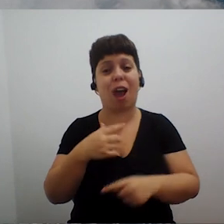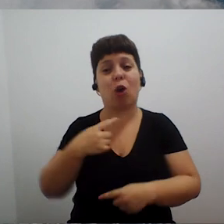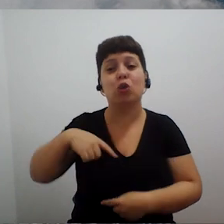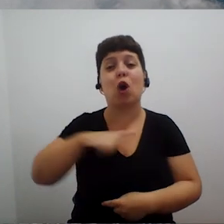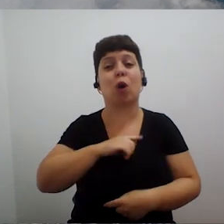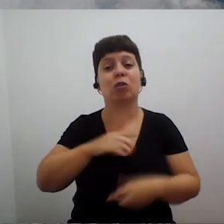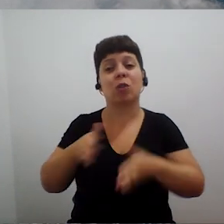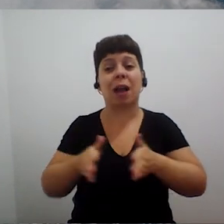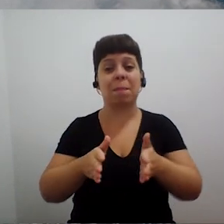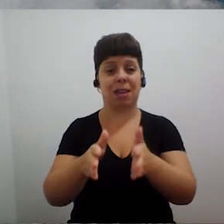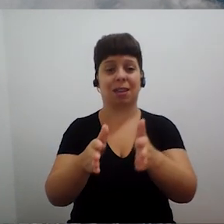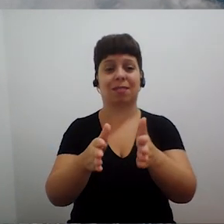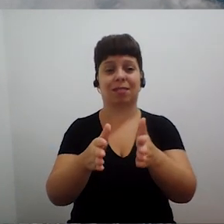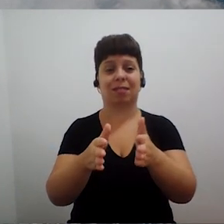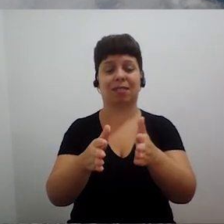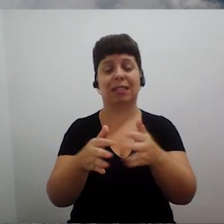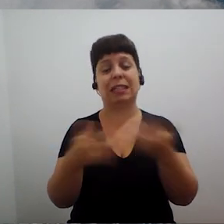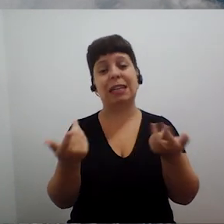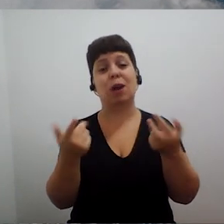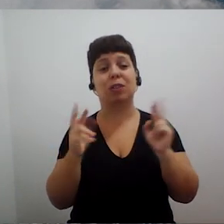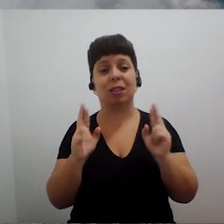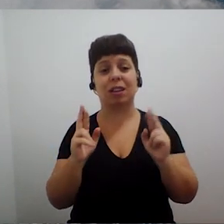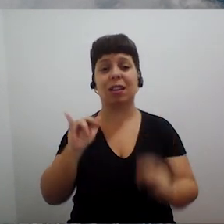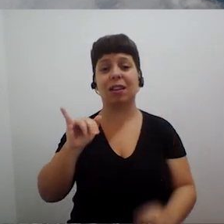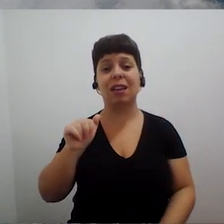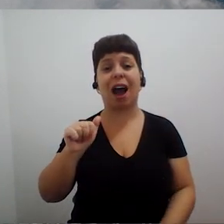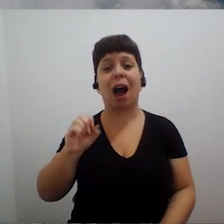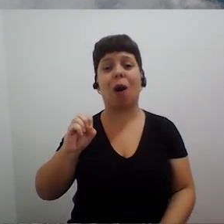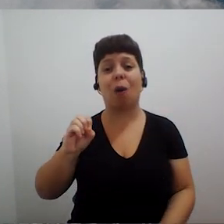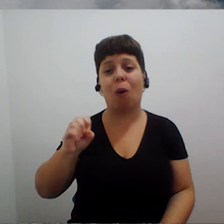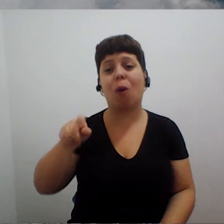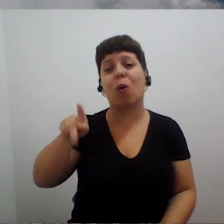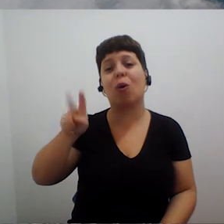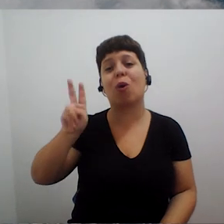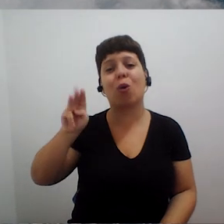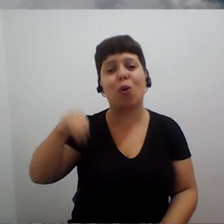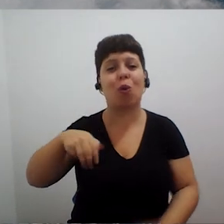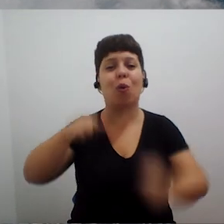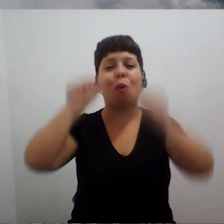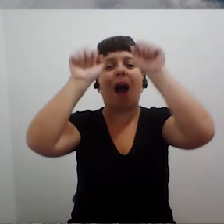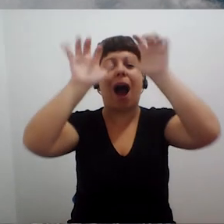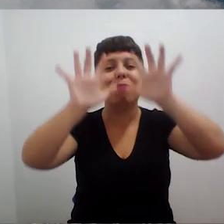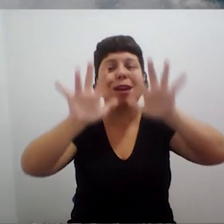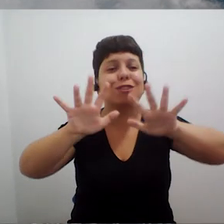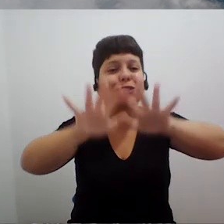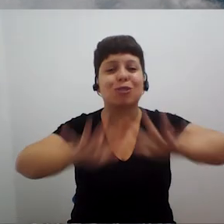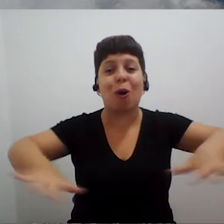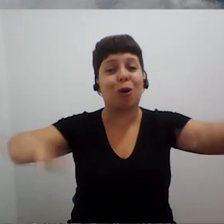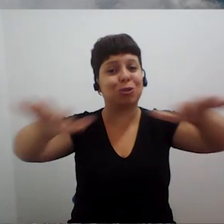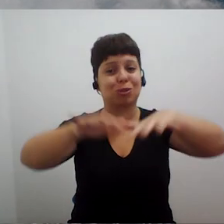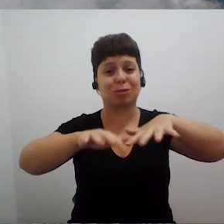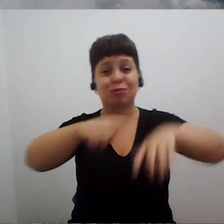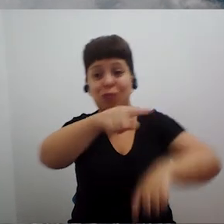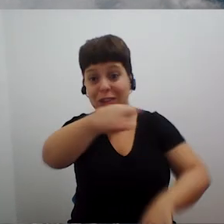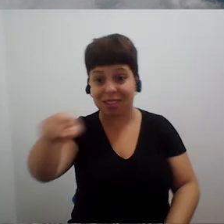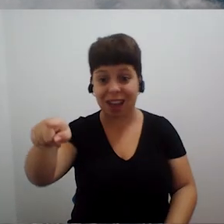e do nosso ego e eu desejo que Yaocumn abençoe a todos nós, a vocês